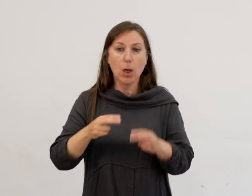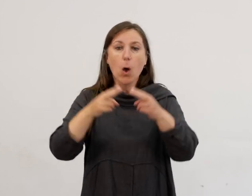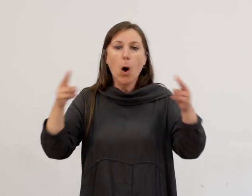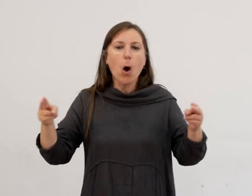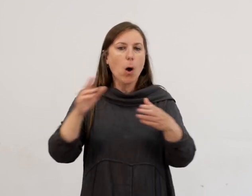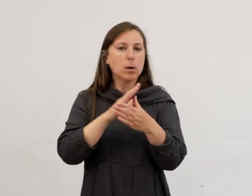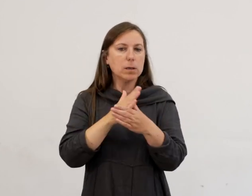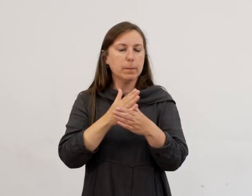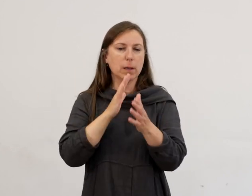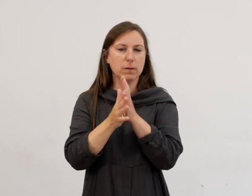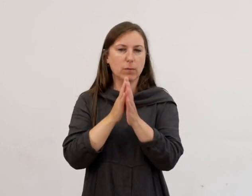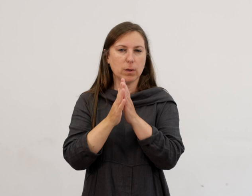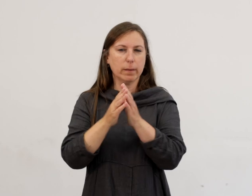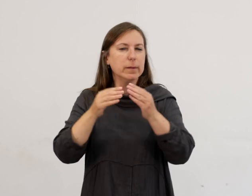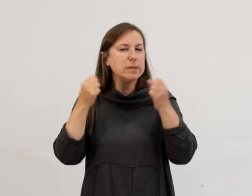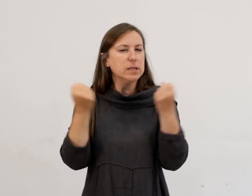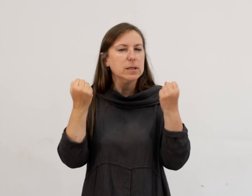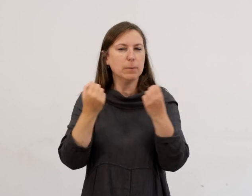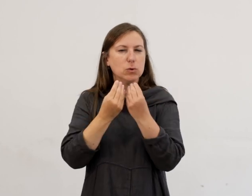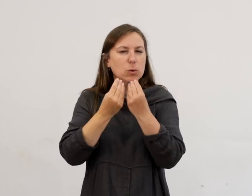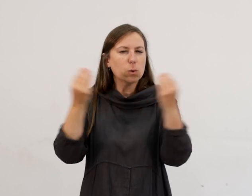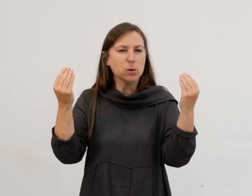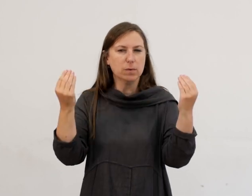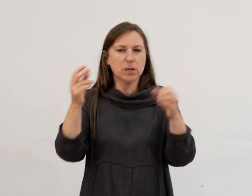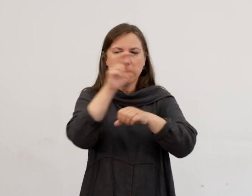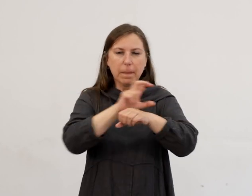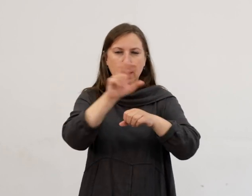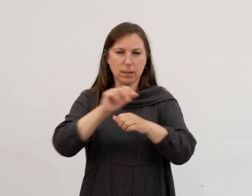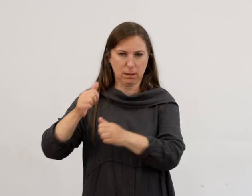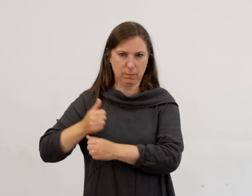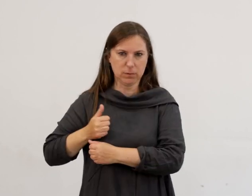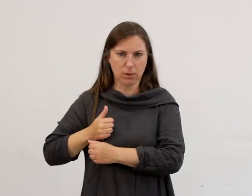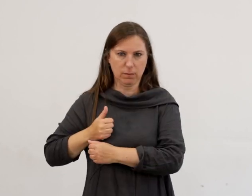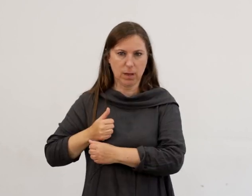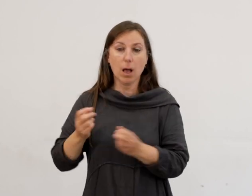W okresie międzywojennym dynamicznie rozwijała się technika wojskowa.